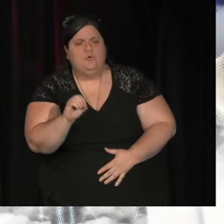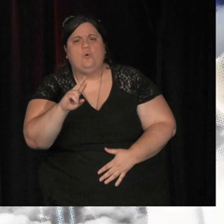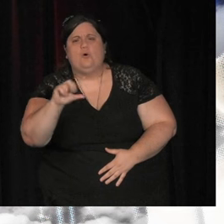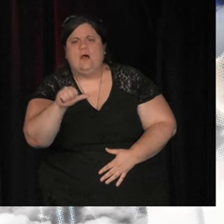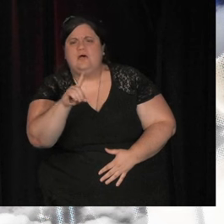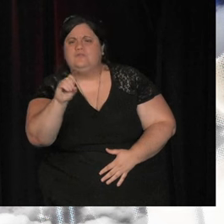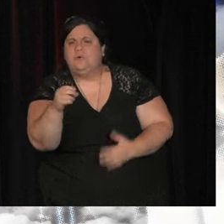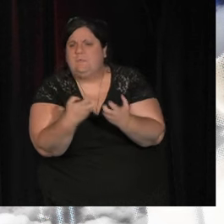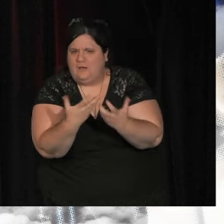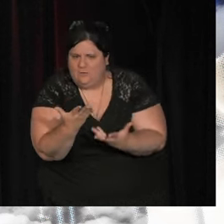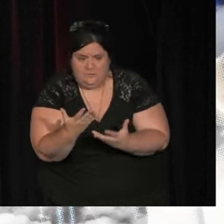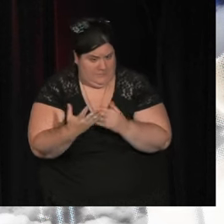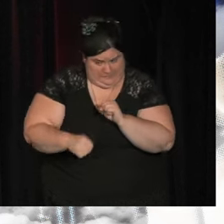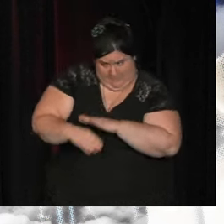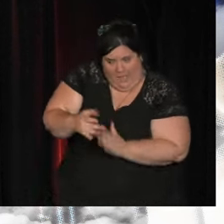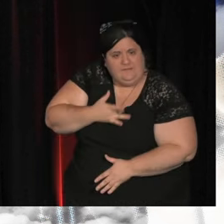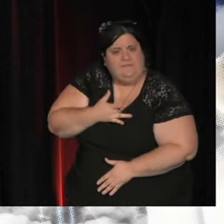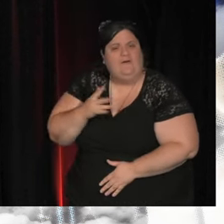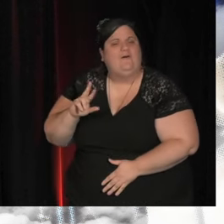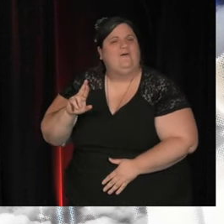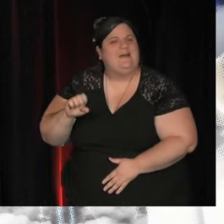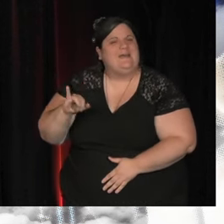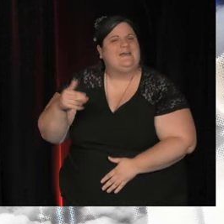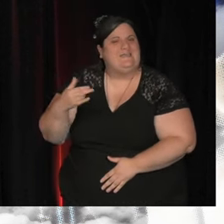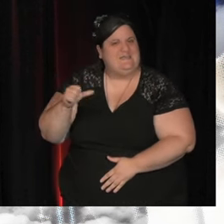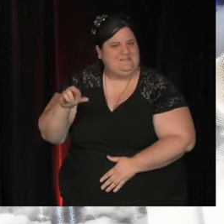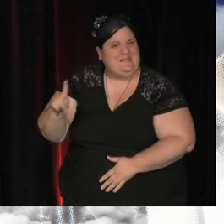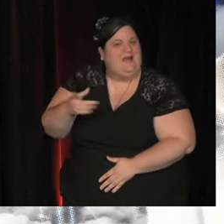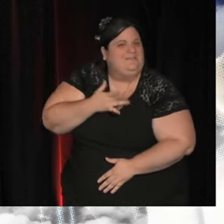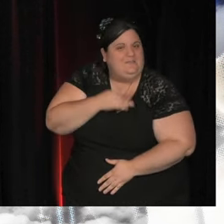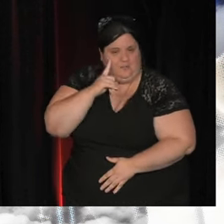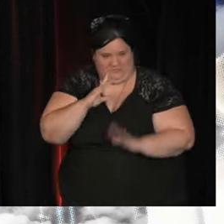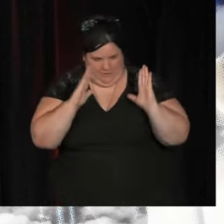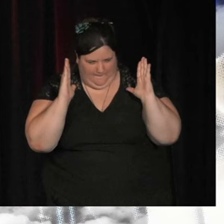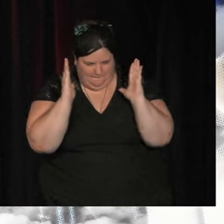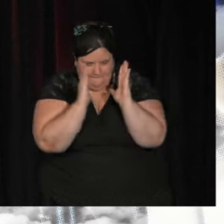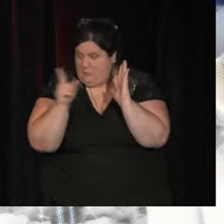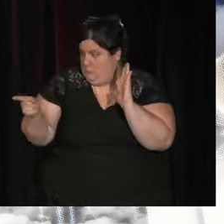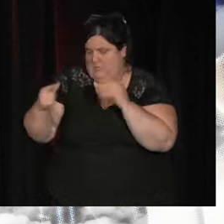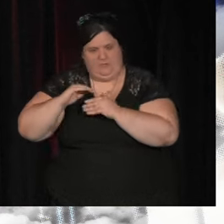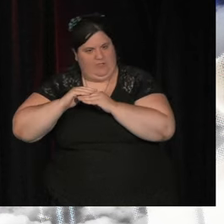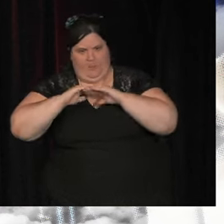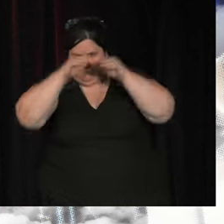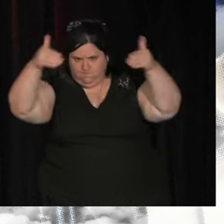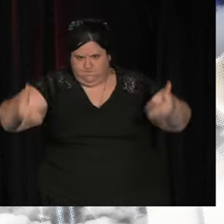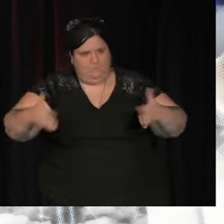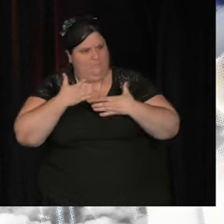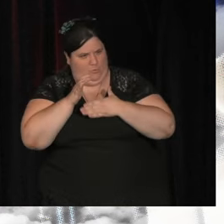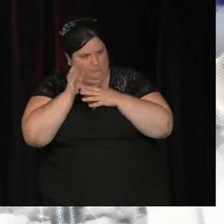de jouer par exemple Reinhardt sur le premier point parce que tu as des goulets d'étranglement, il va mettre son bouclier, les gens vont se cacher derrière. Mais le deuxième point, une fois que le premier est capturé,